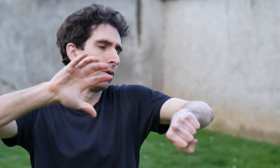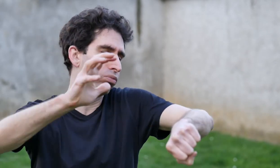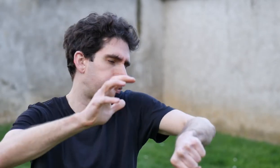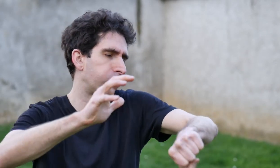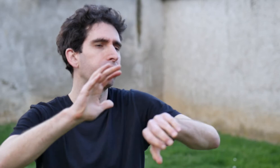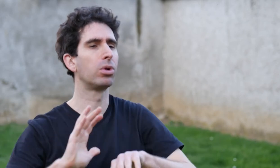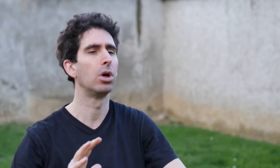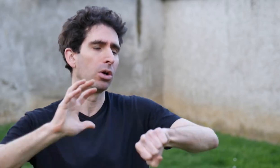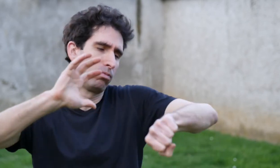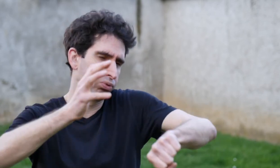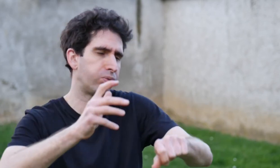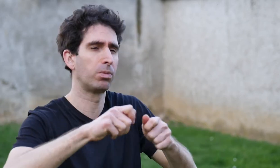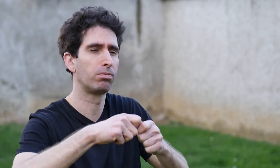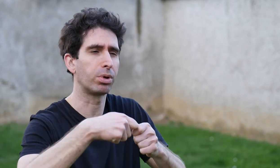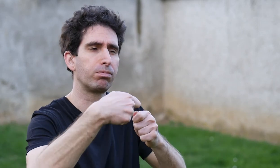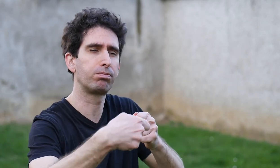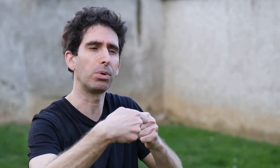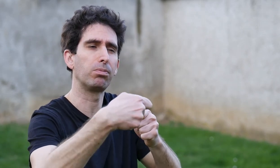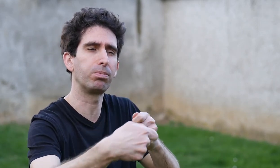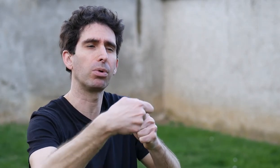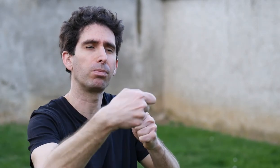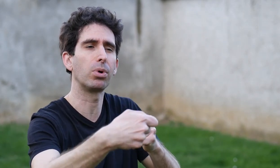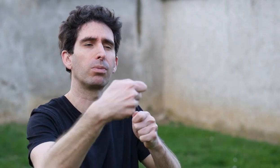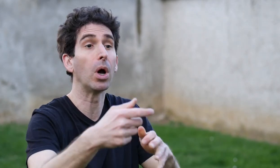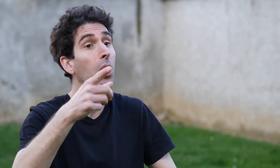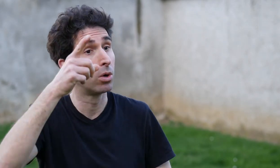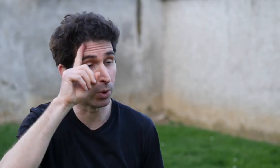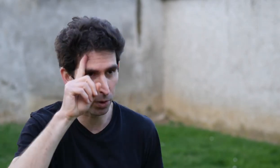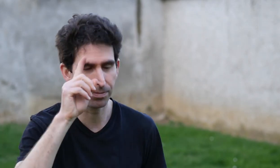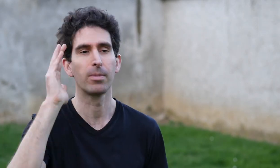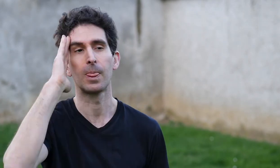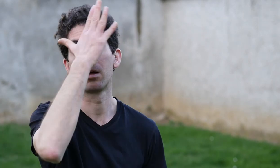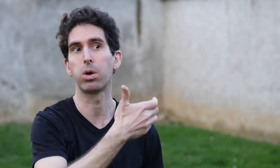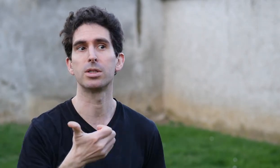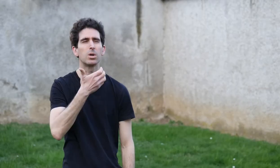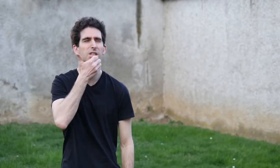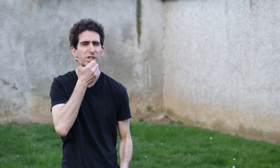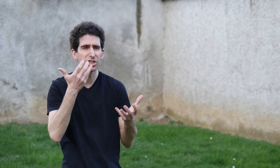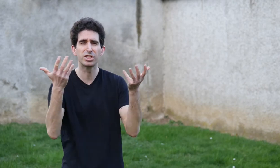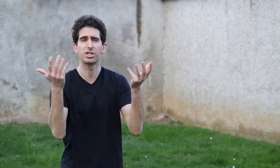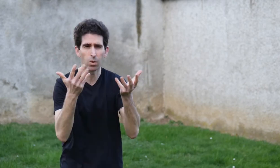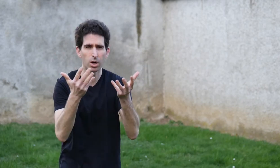de manière graduelle. Pourquoi ? C'est quoi le bronzage déjà ?